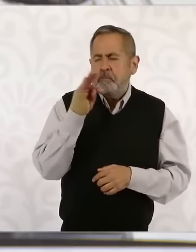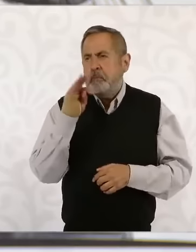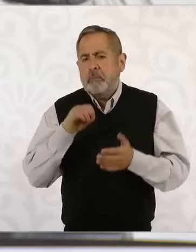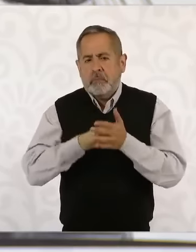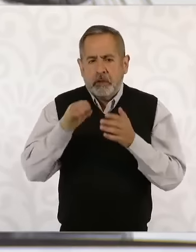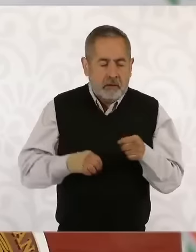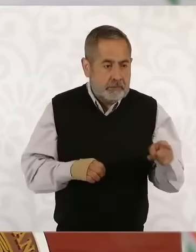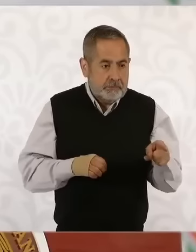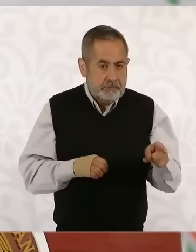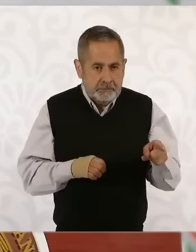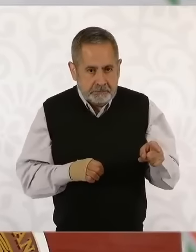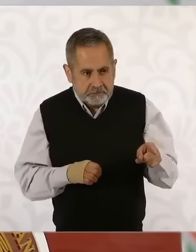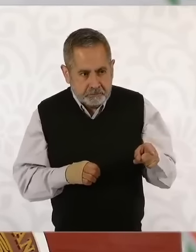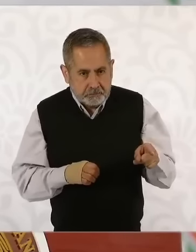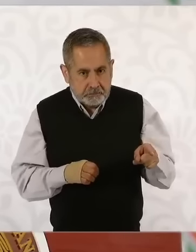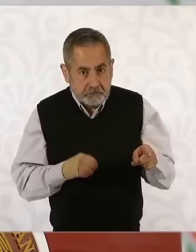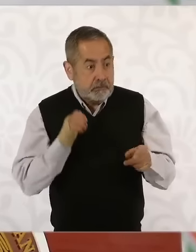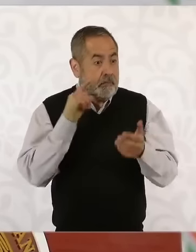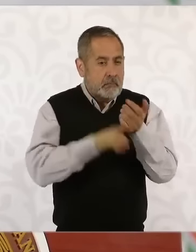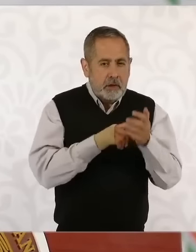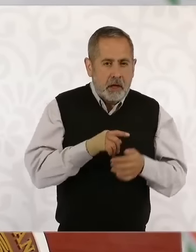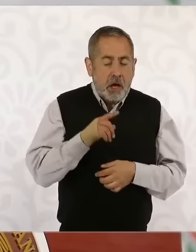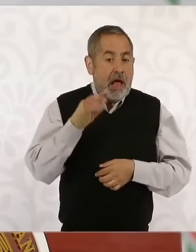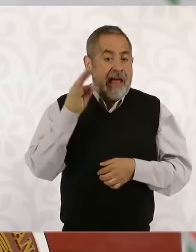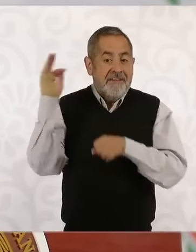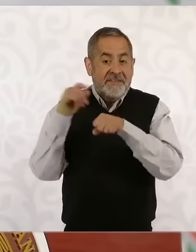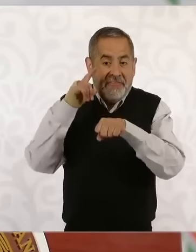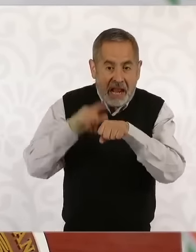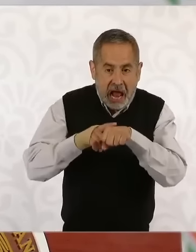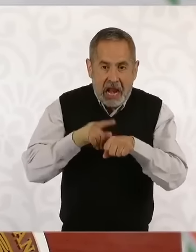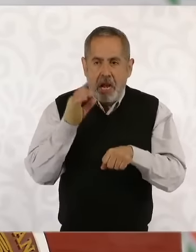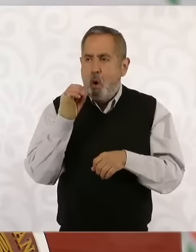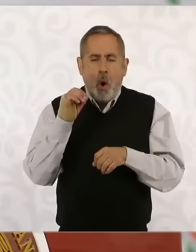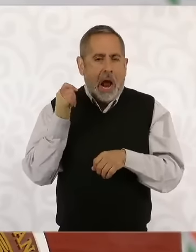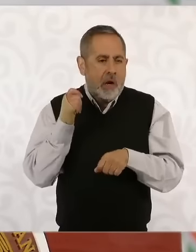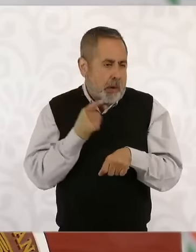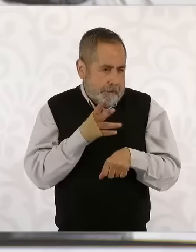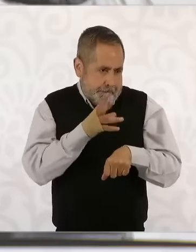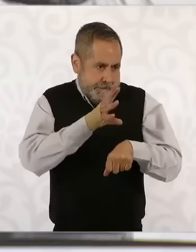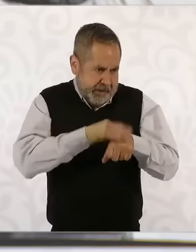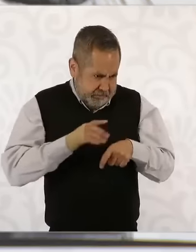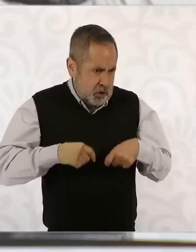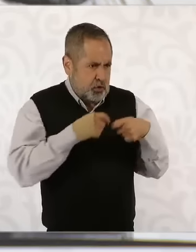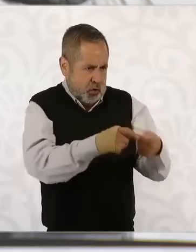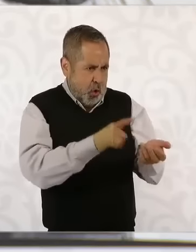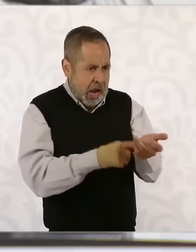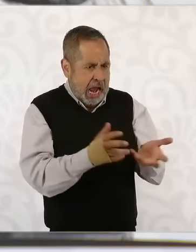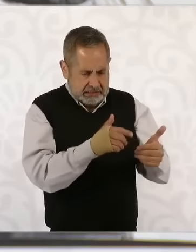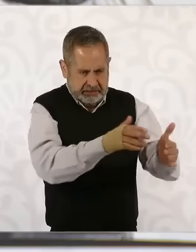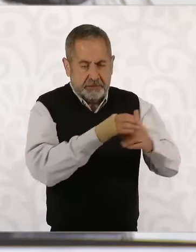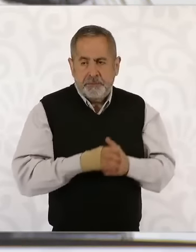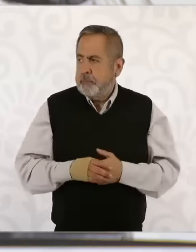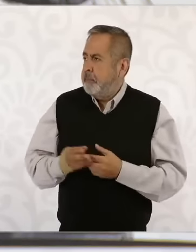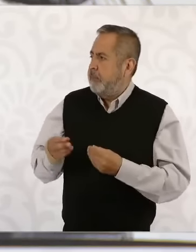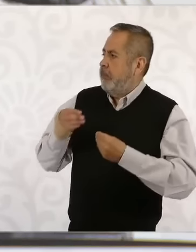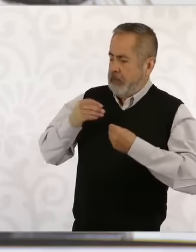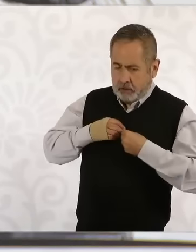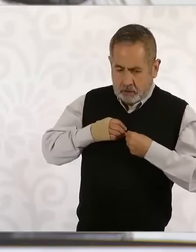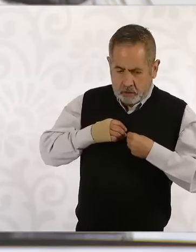federal sujeta a un permiso, a una licencia o una concesión y la persona no goza con este permiso,